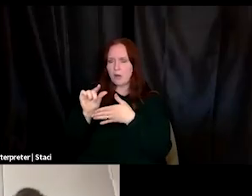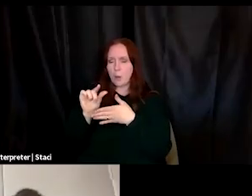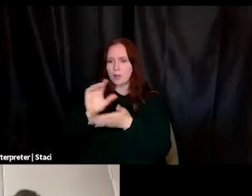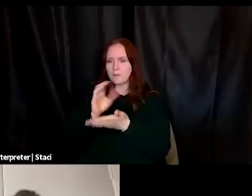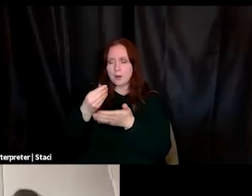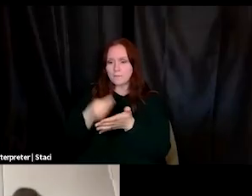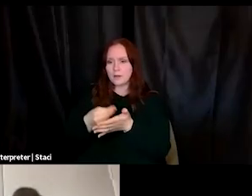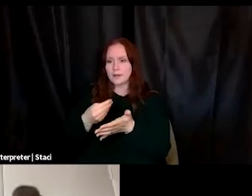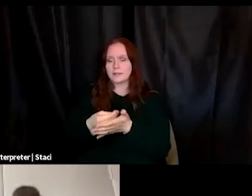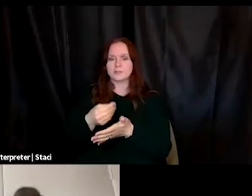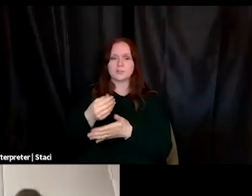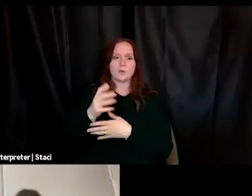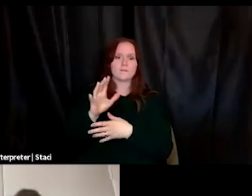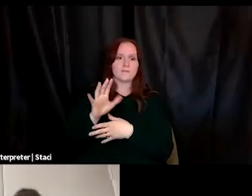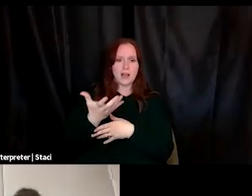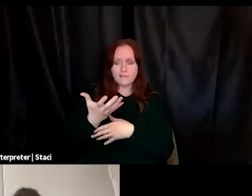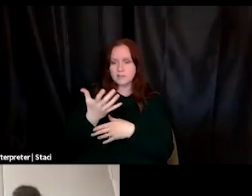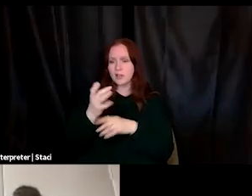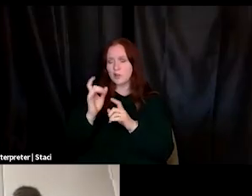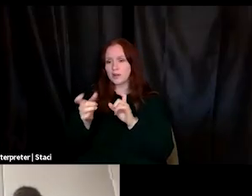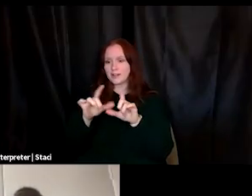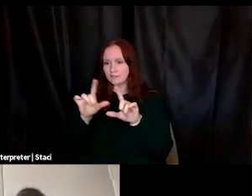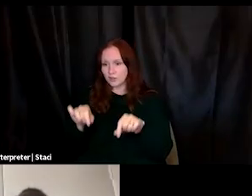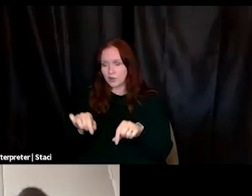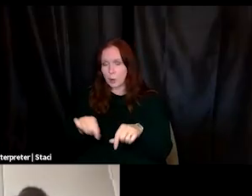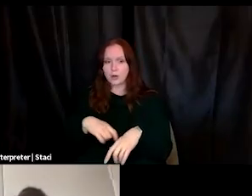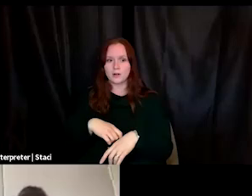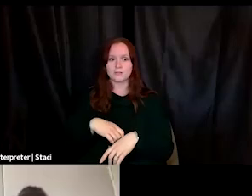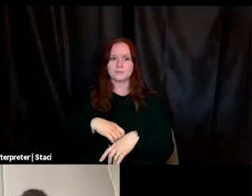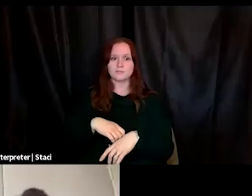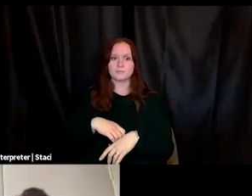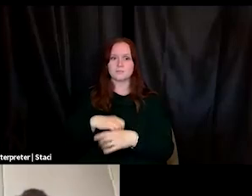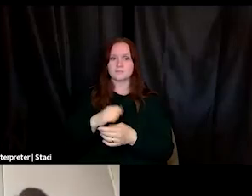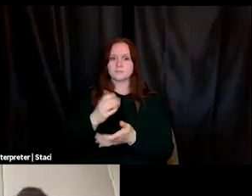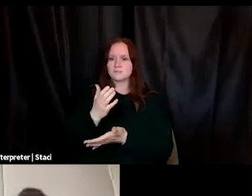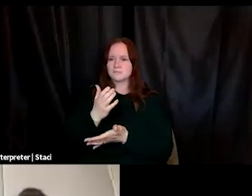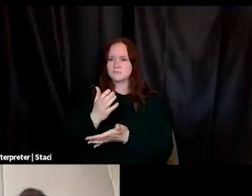la oficina local de la SSA puede ayudar a alguien a obtener su cuenta establecida.